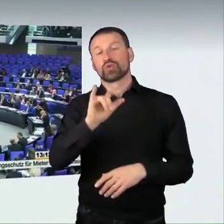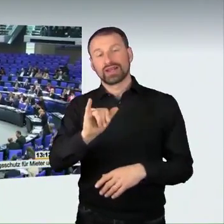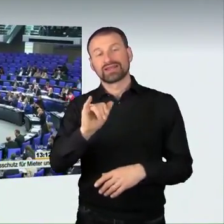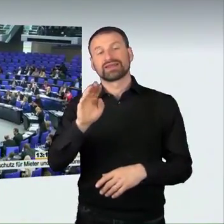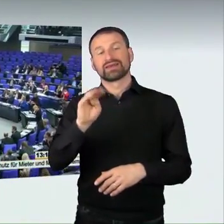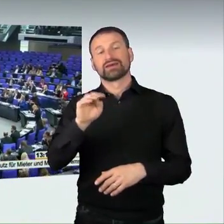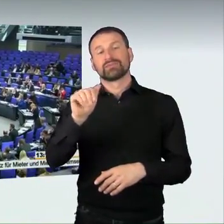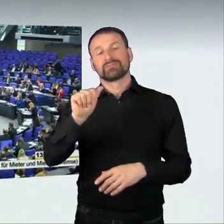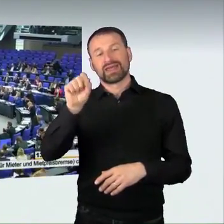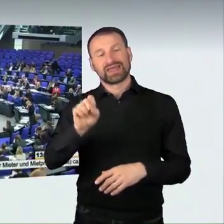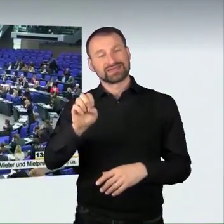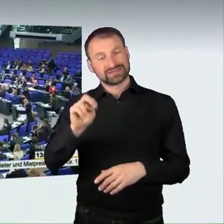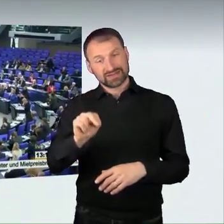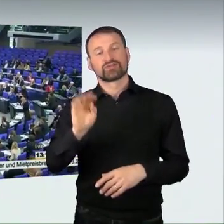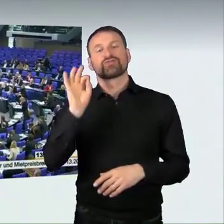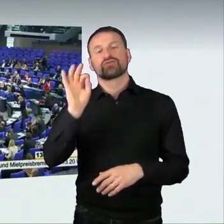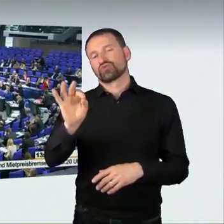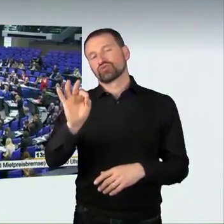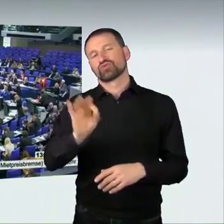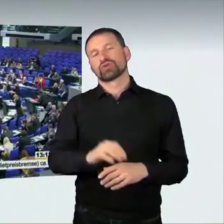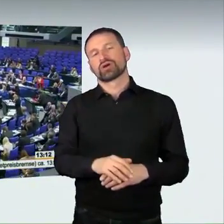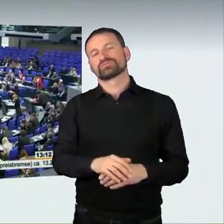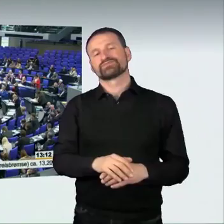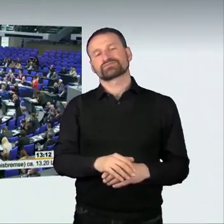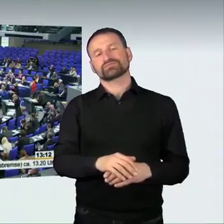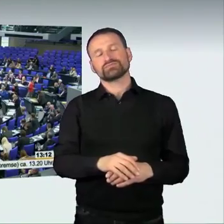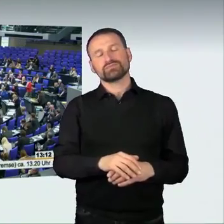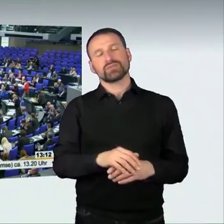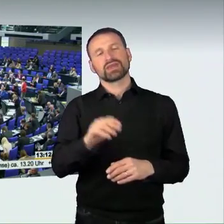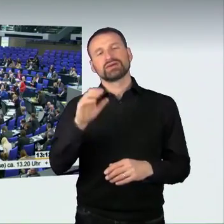(Applaus)